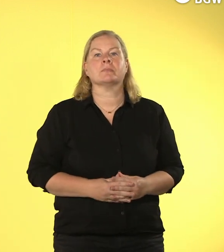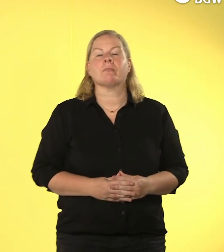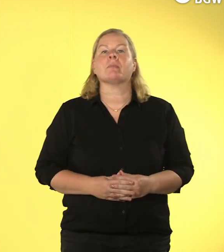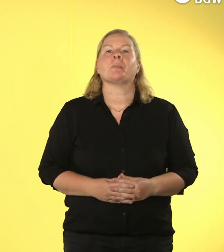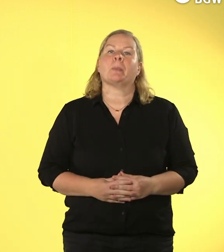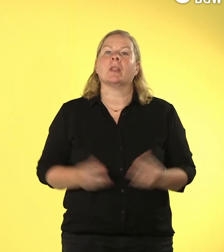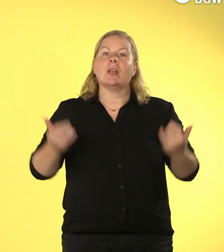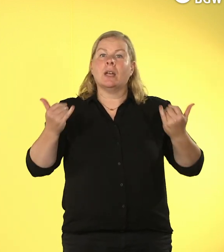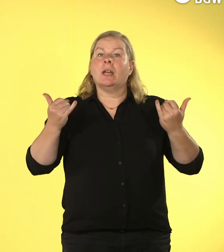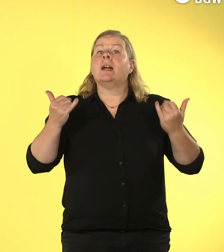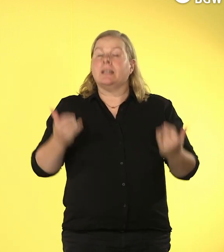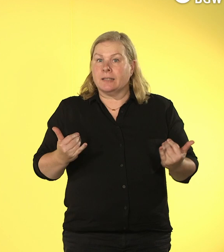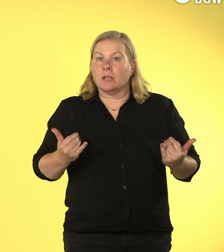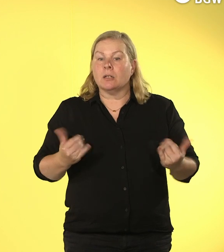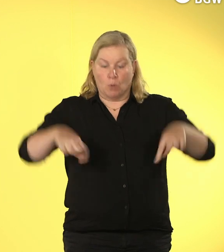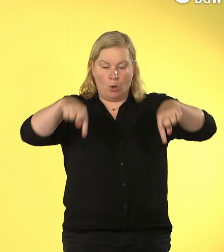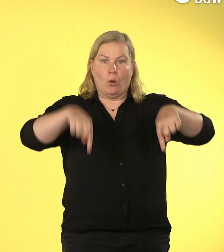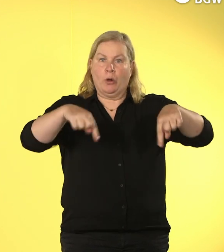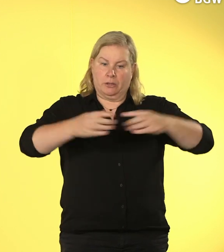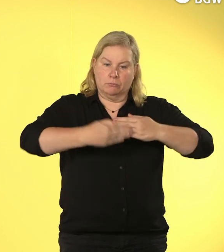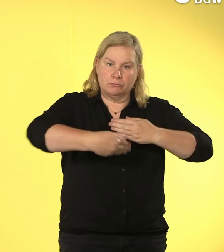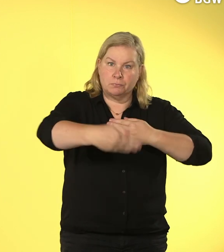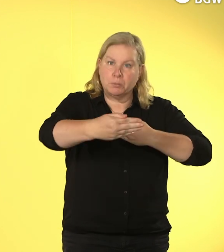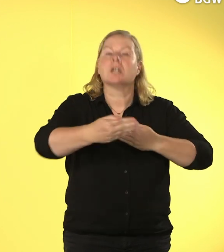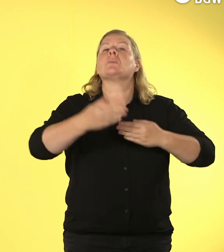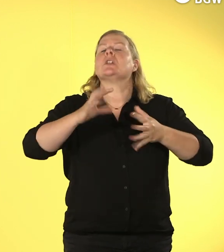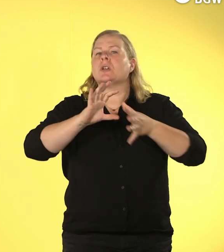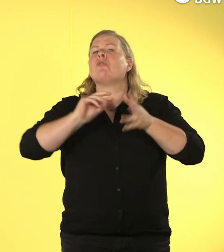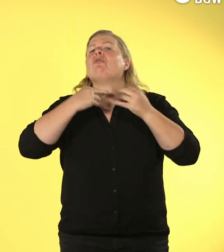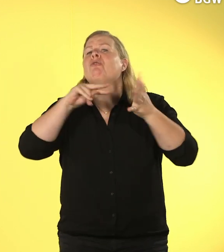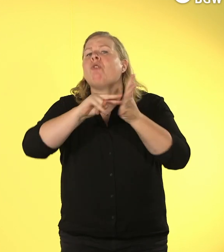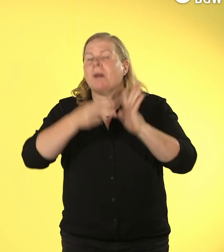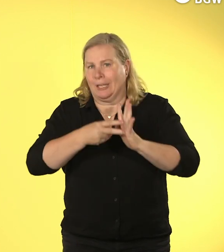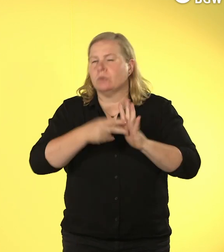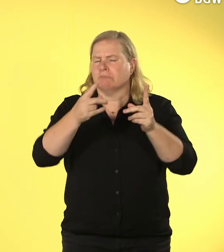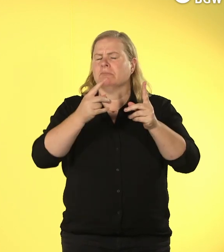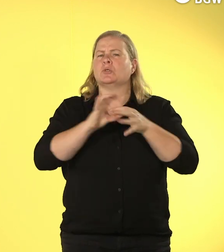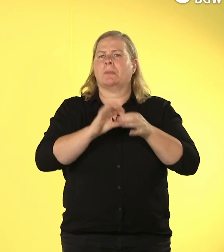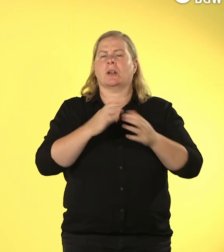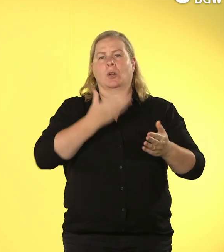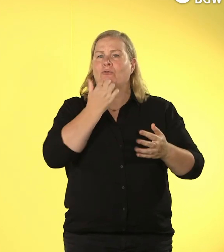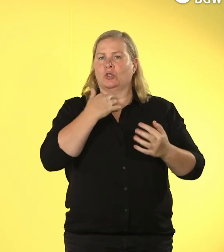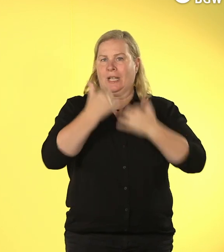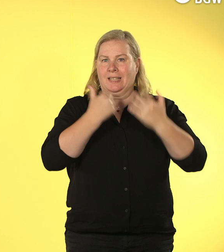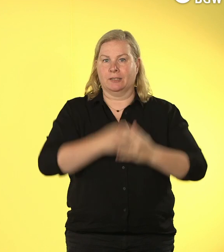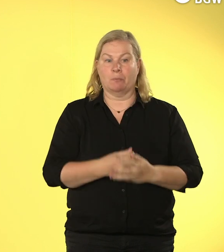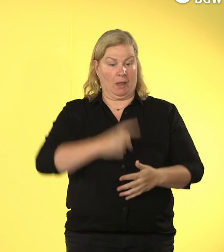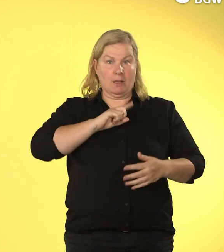für diesen Tag erzählen. Als ich mich vorbereitet habe, habe ich mir zwei Fragen gestellt.